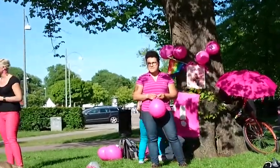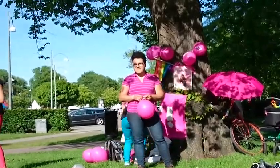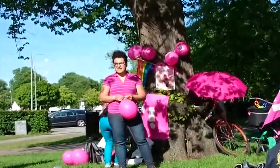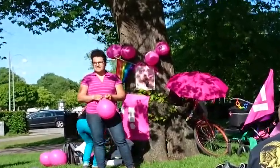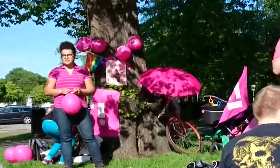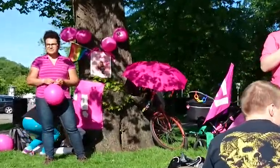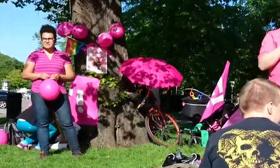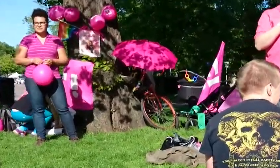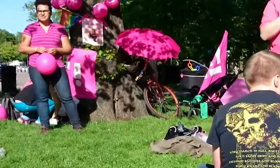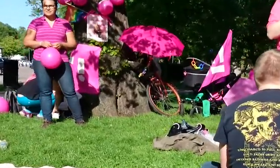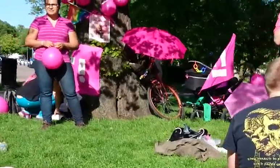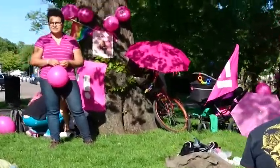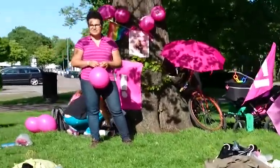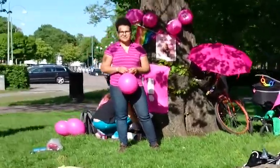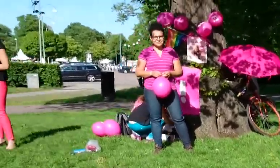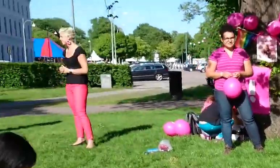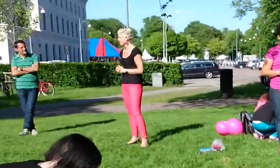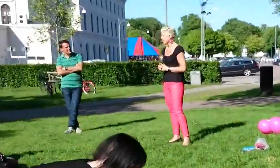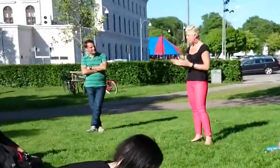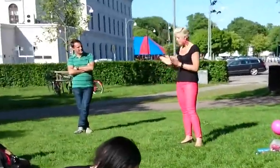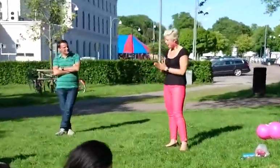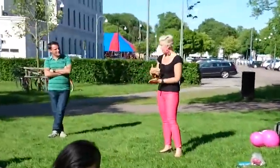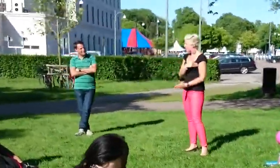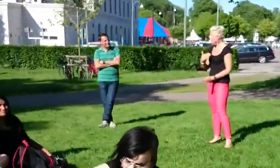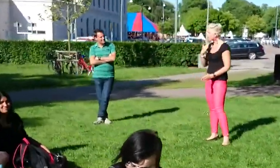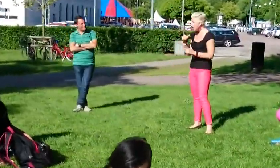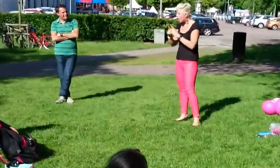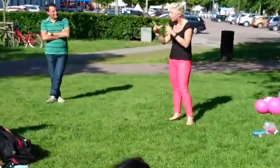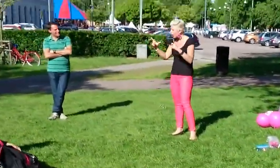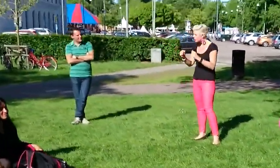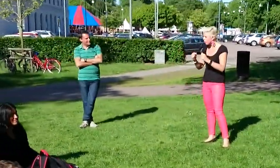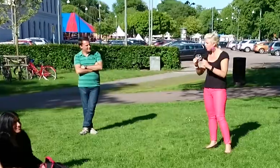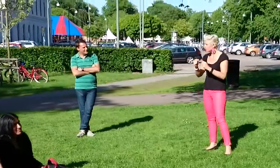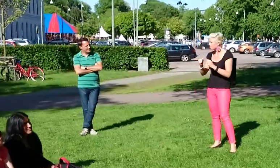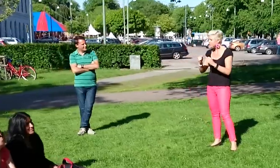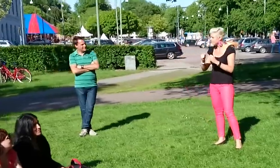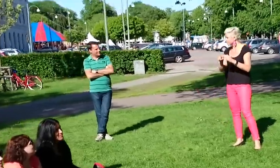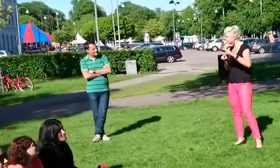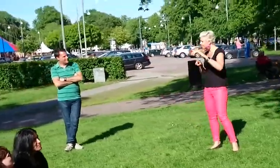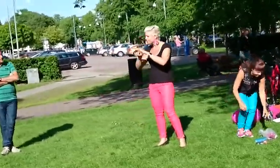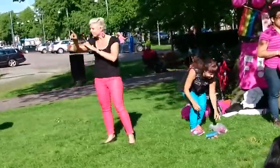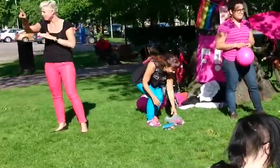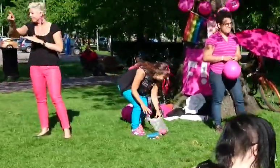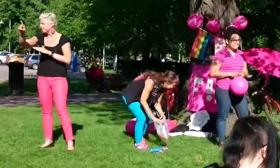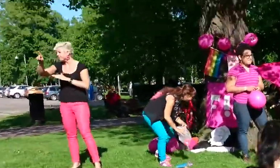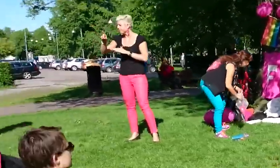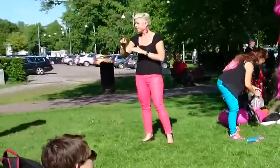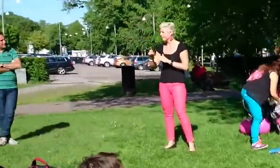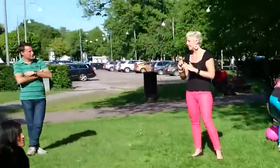Igår gjorde vi det. Med våra röstkort tog vi klivet hela vägen ned till Bryssel.